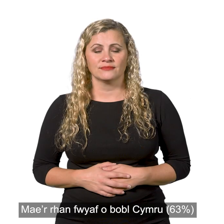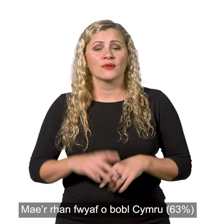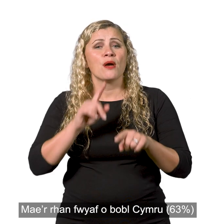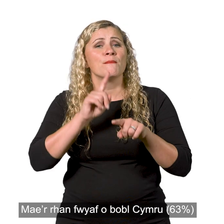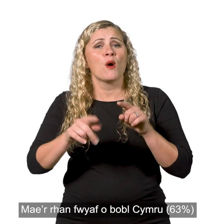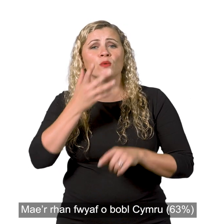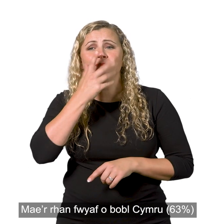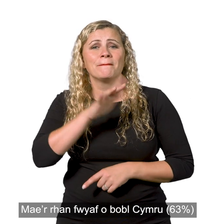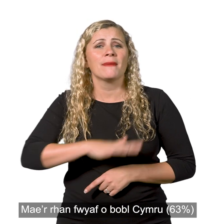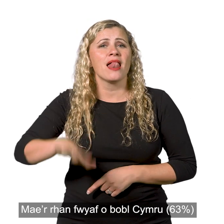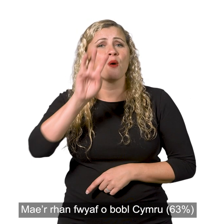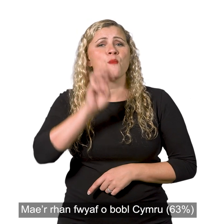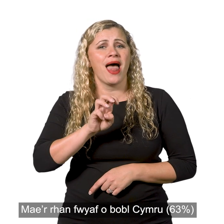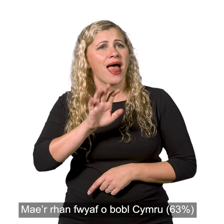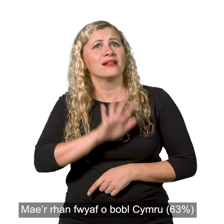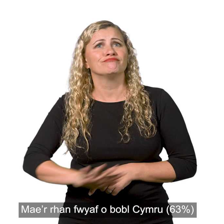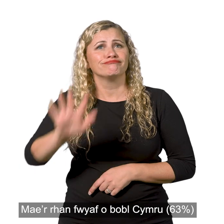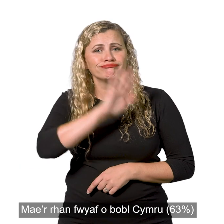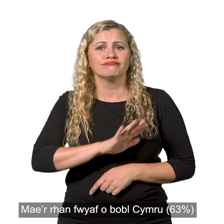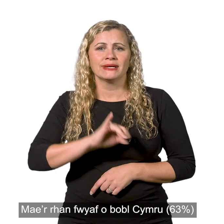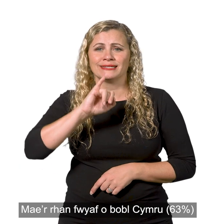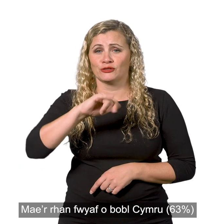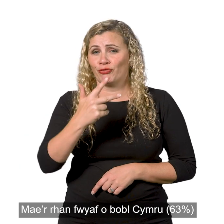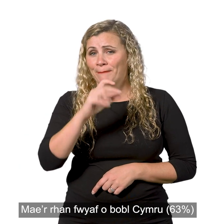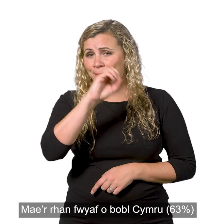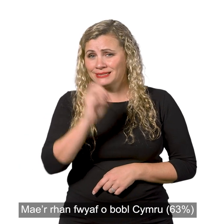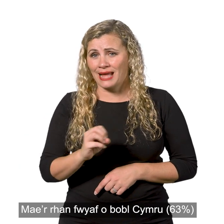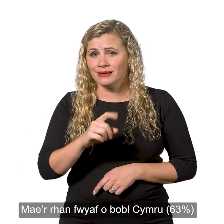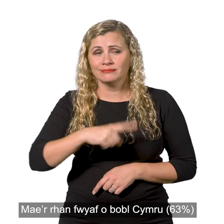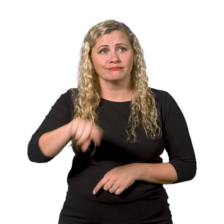Mae’r rhan fwyaf o bobl Cymru (63%)